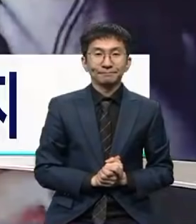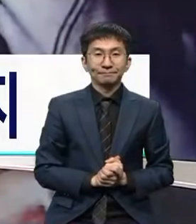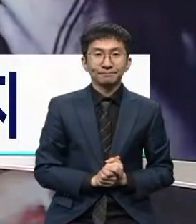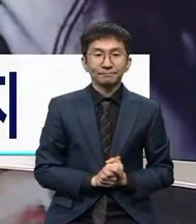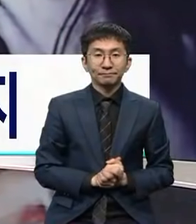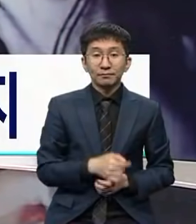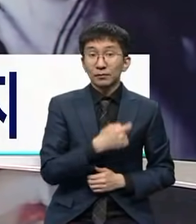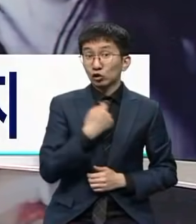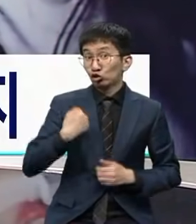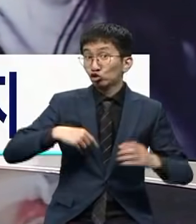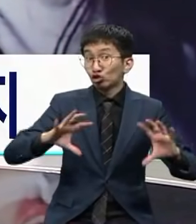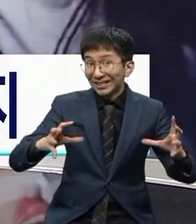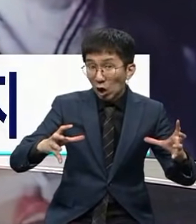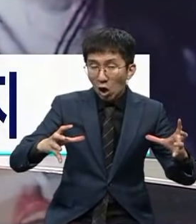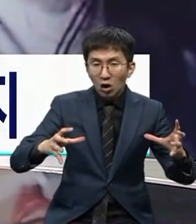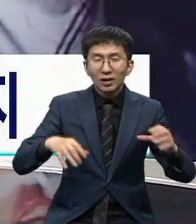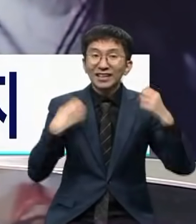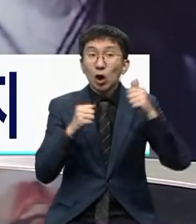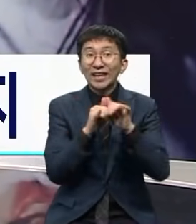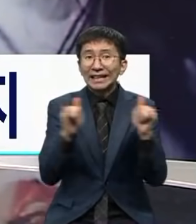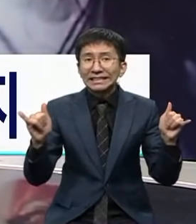(앵커) 최근 중국에서 연예인과 팬클럽 또 특정 프로그램에 대한 규제가 이어지는